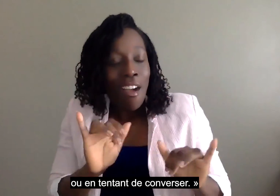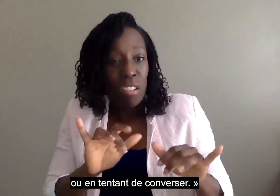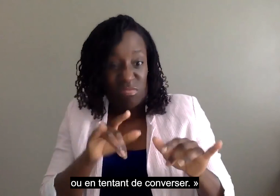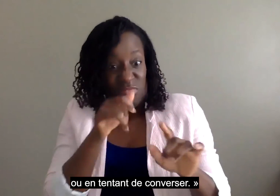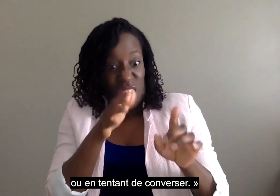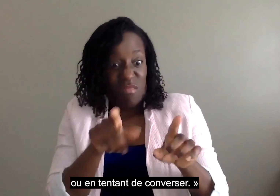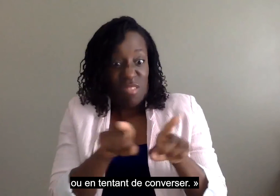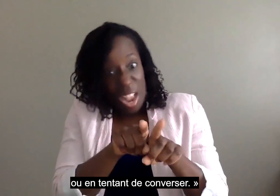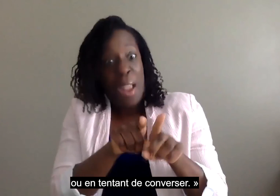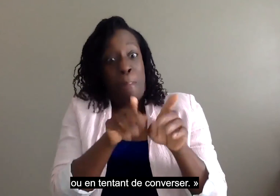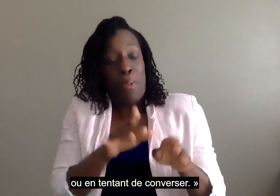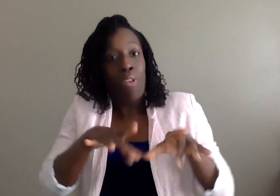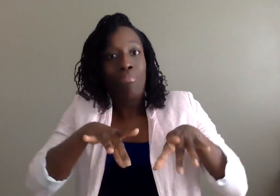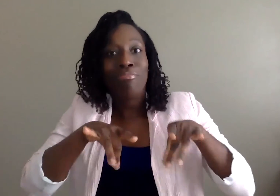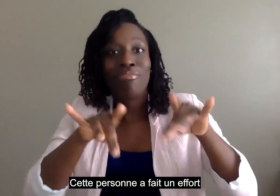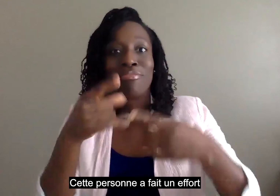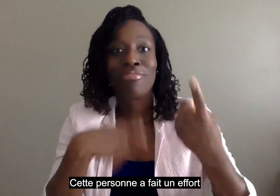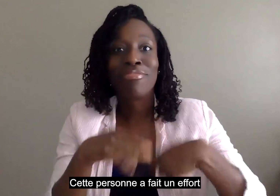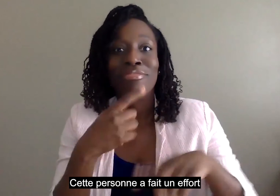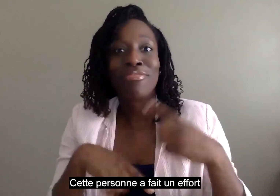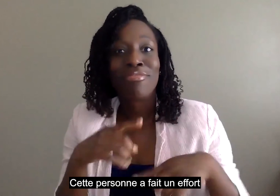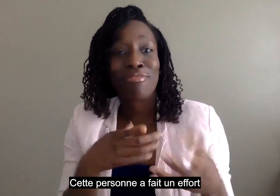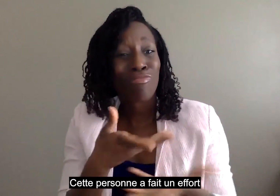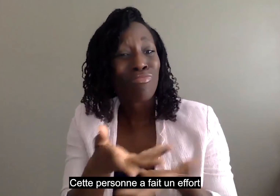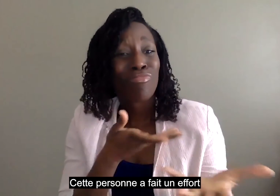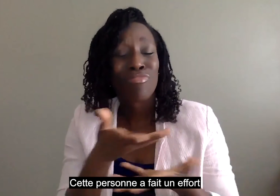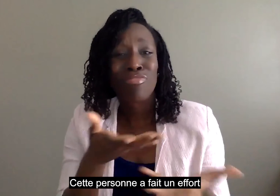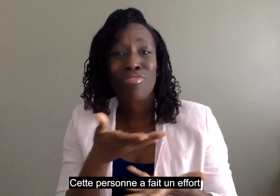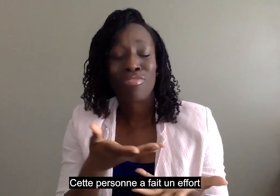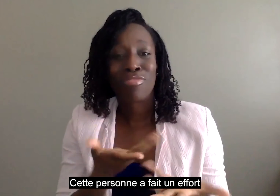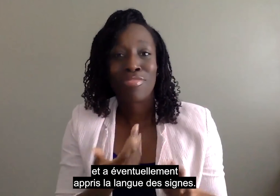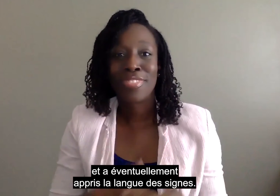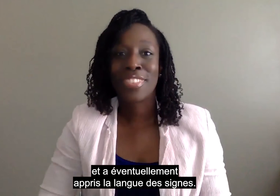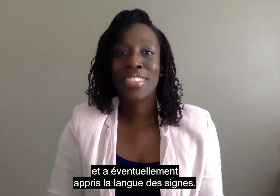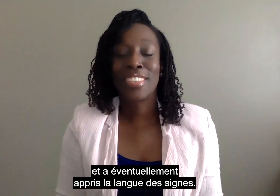Vous avez entendu les nombreuses façons dont des personnes atteintes d’une invalidité ou de la surdité